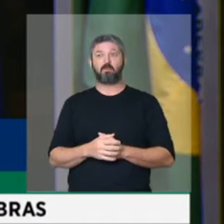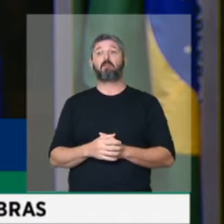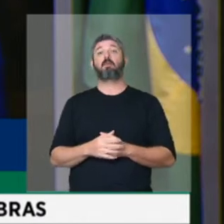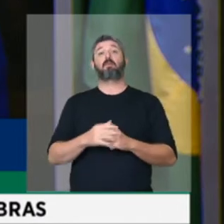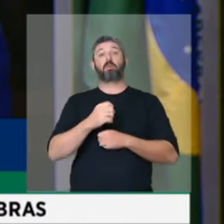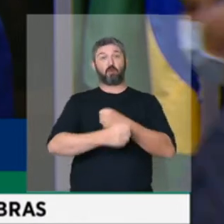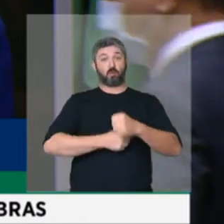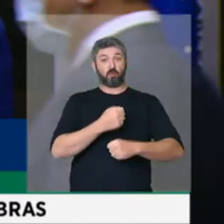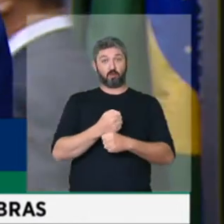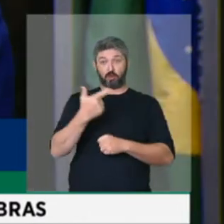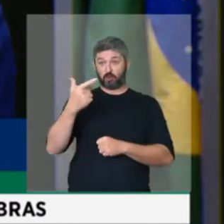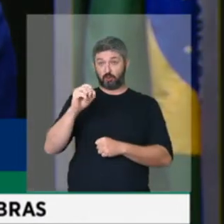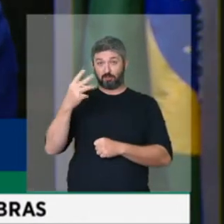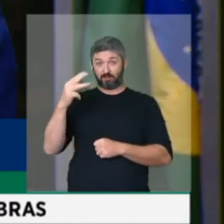RELEVÂNCIA NO PAÍS, BASTA